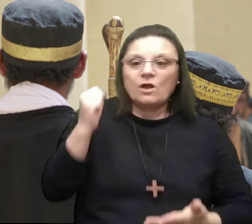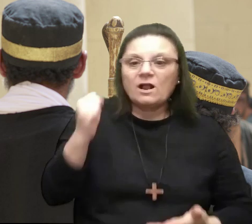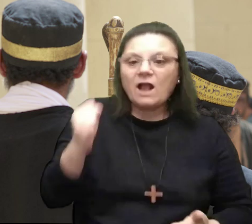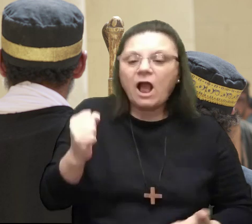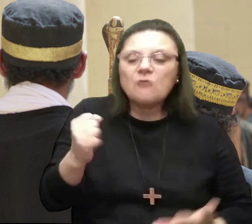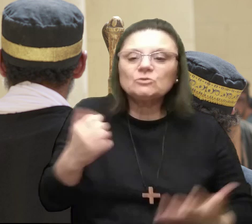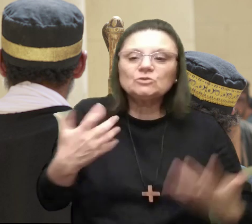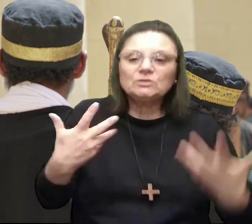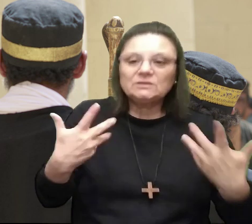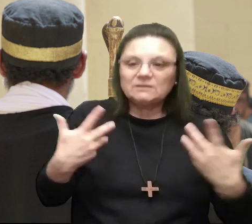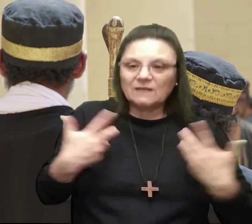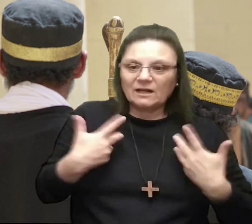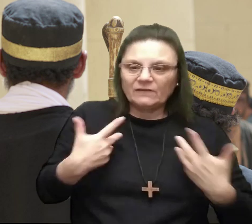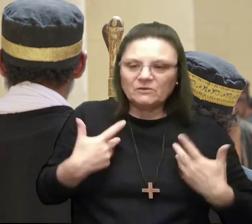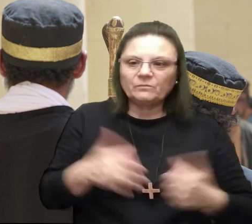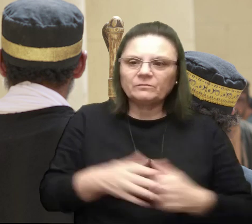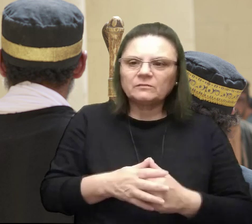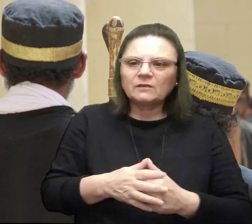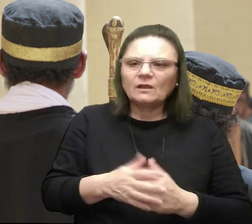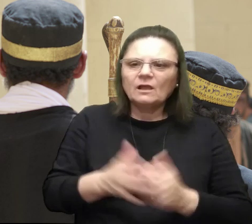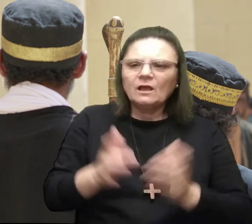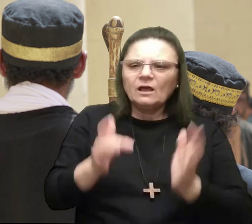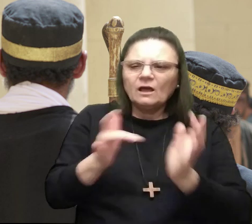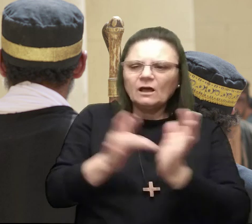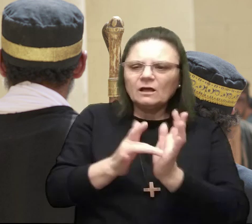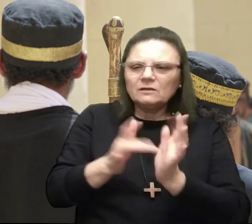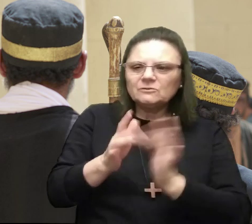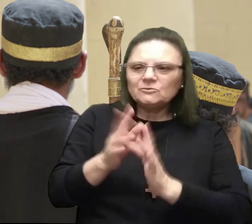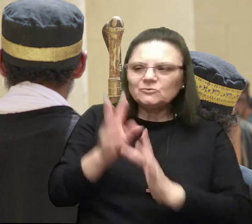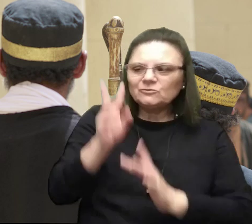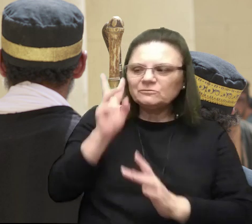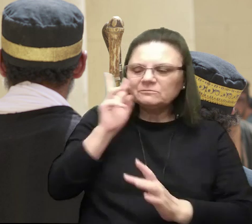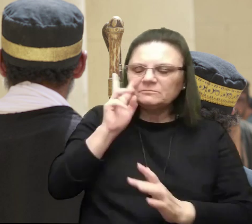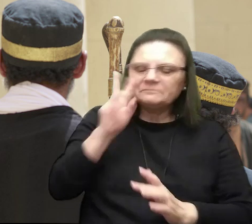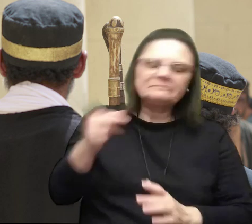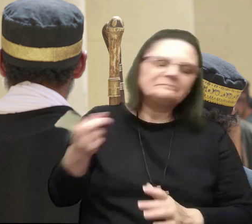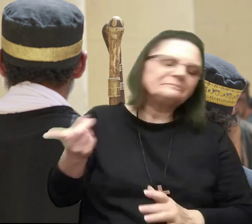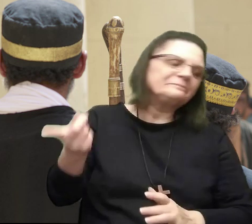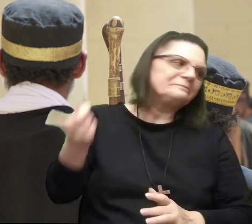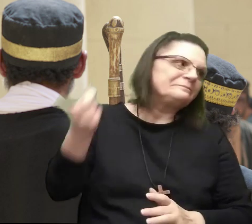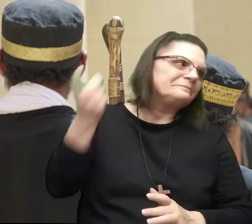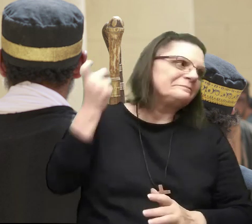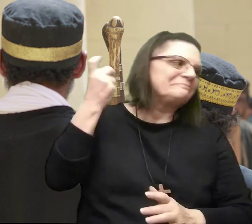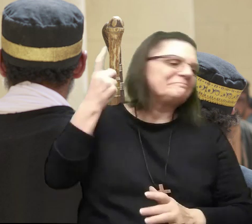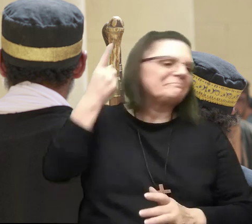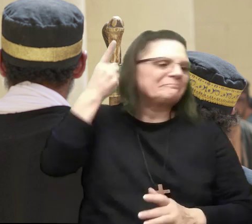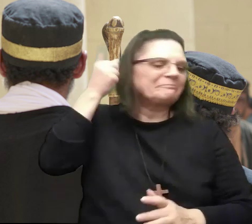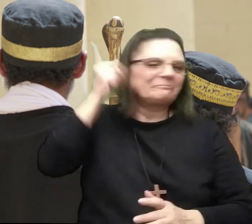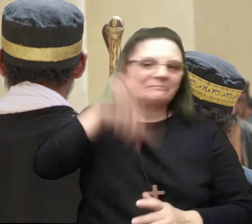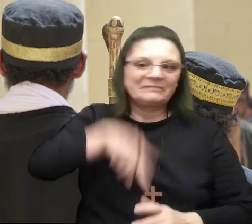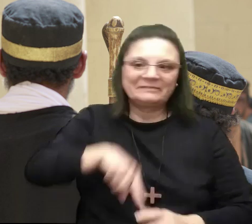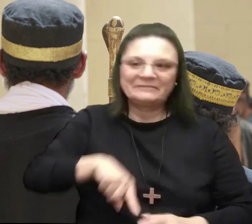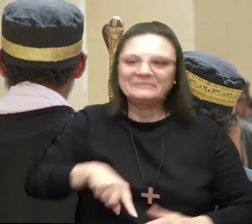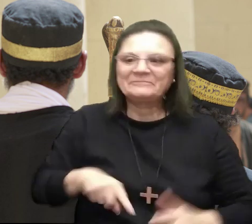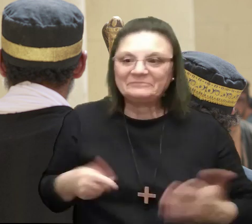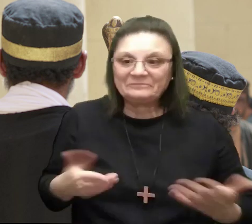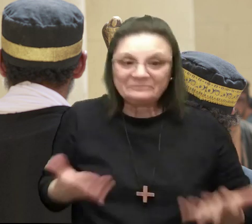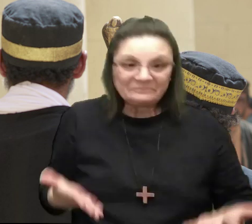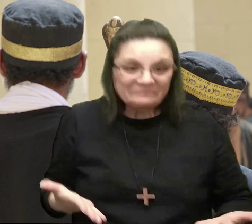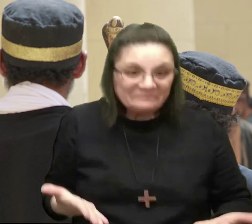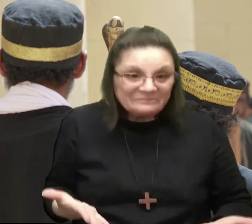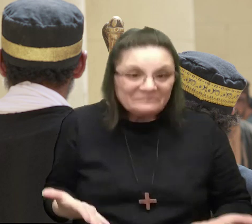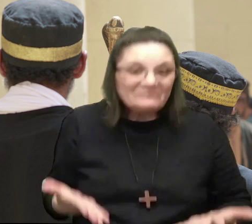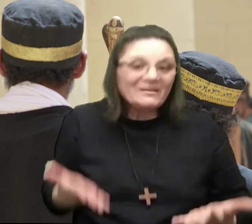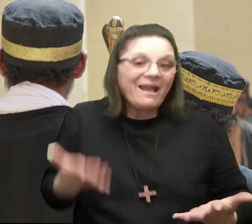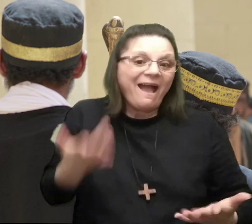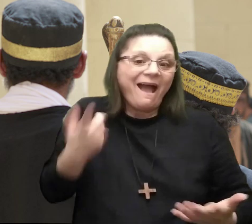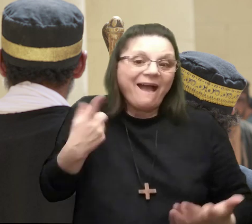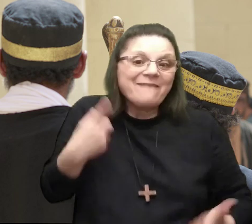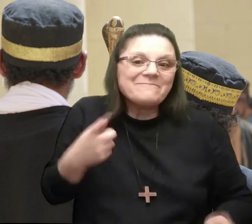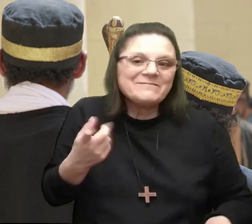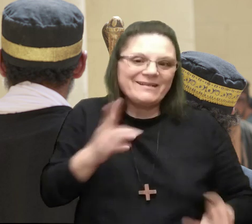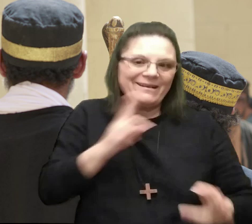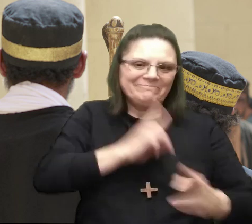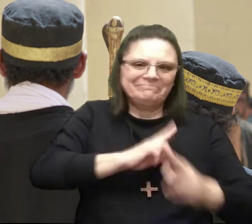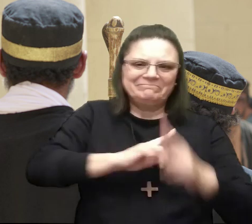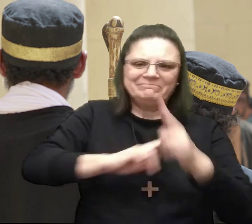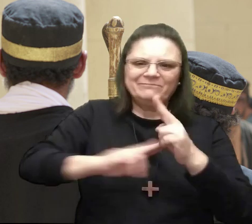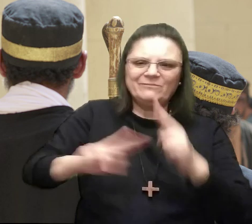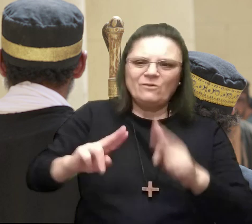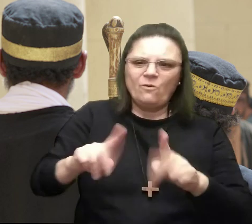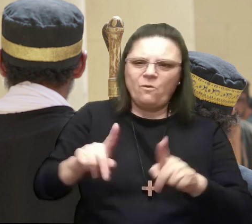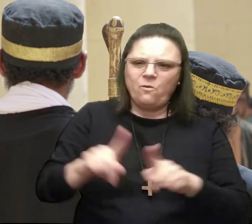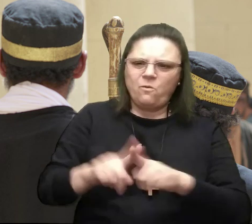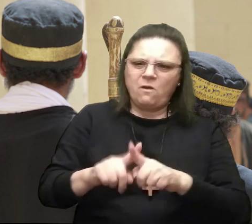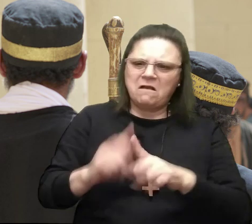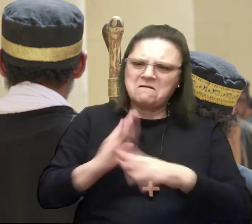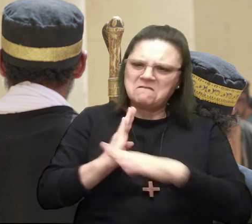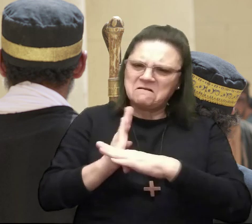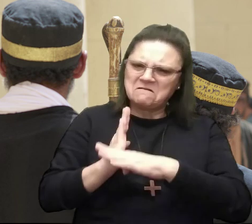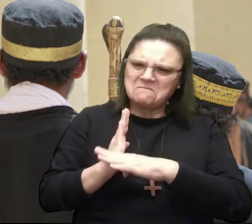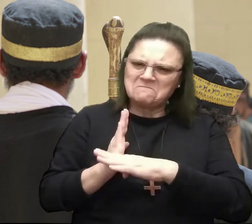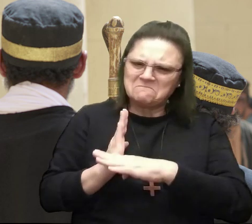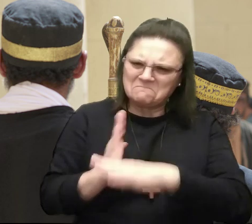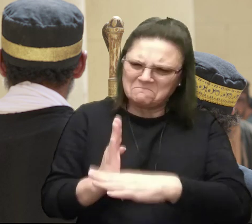más que todos los holocaustos y sacrificios». Jesús, viendo, que había respondido